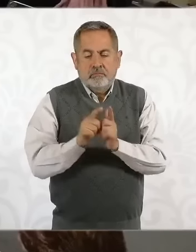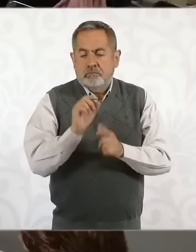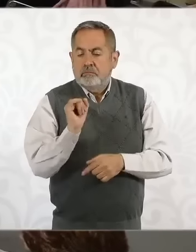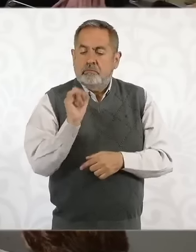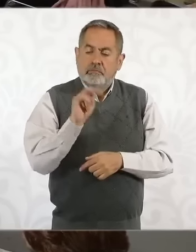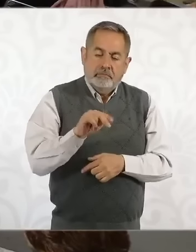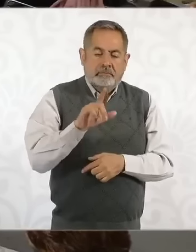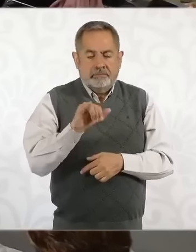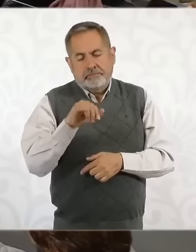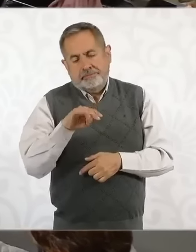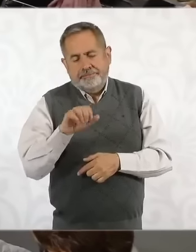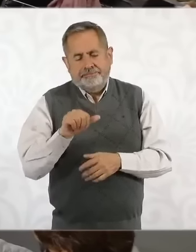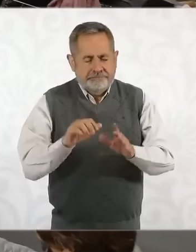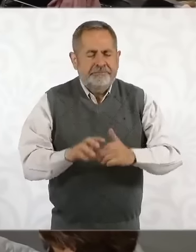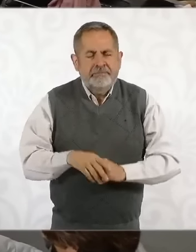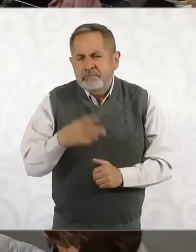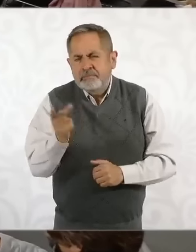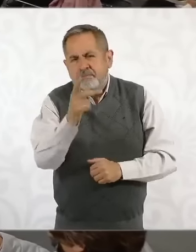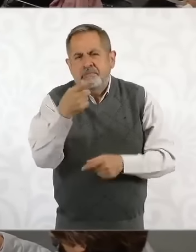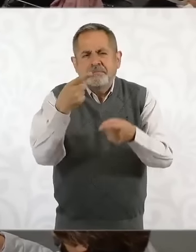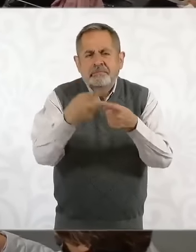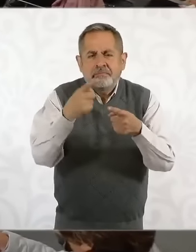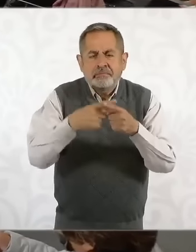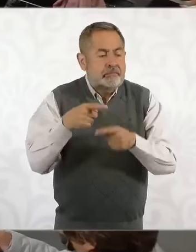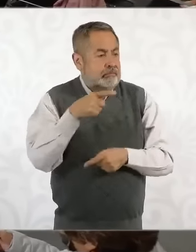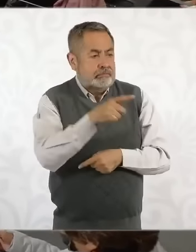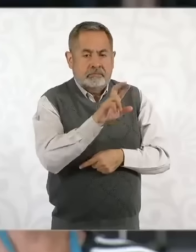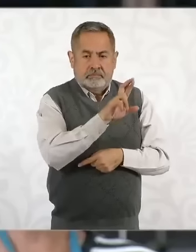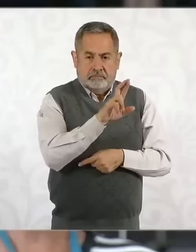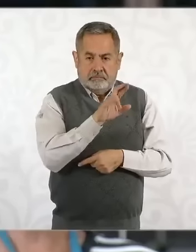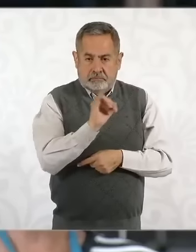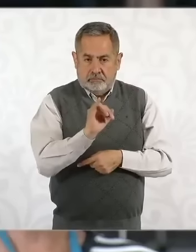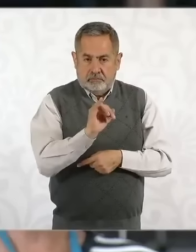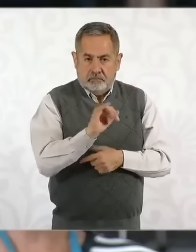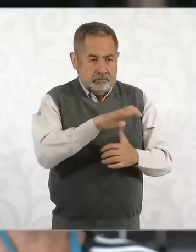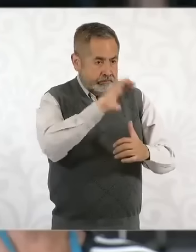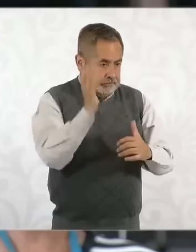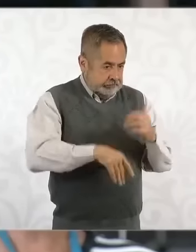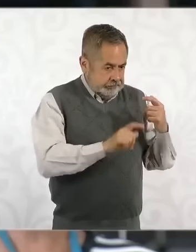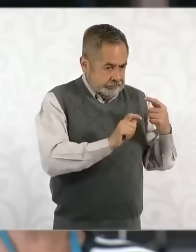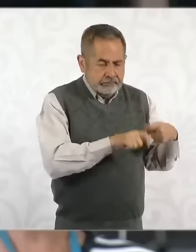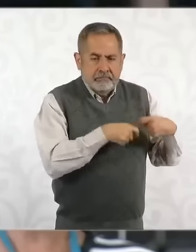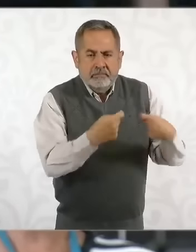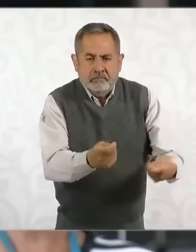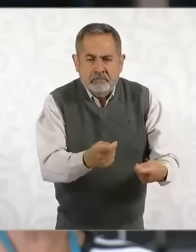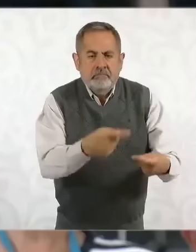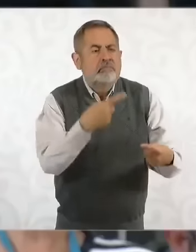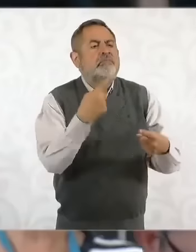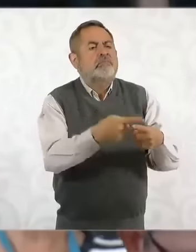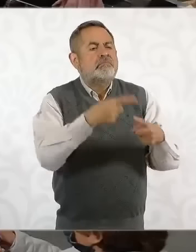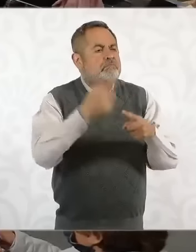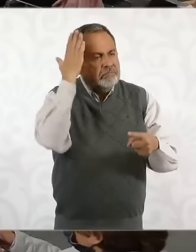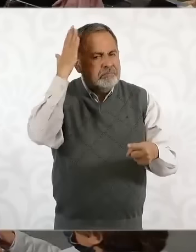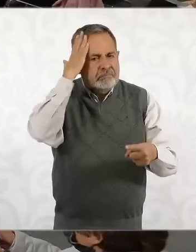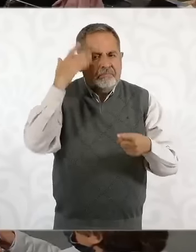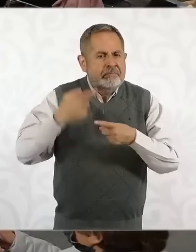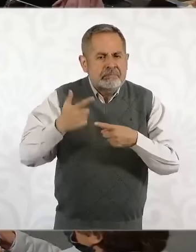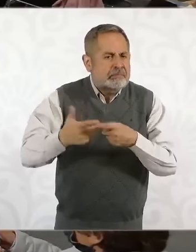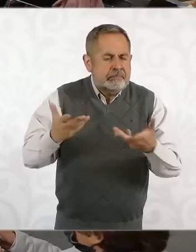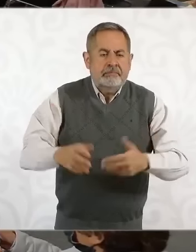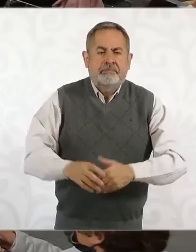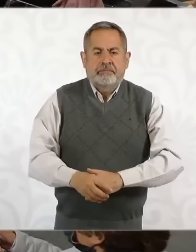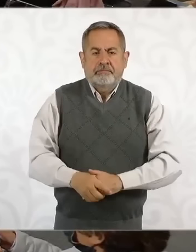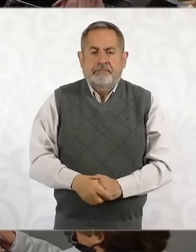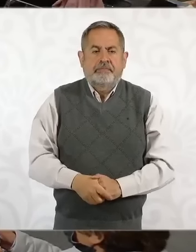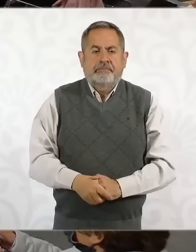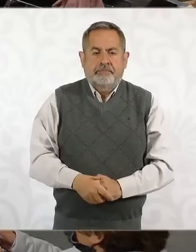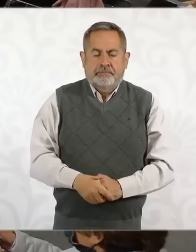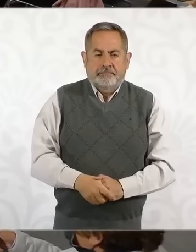presidenta, ¿tiene identificado quién es el sucesor del R1 o cómo está su estructura?